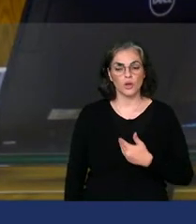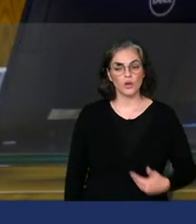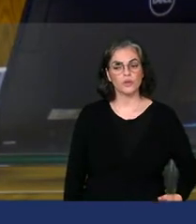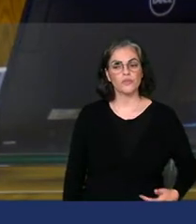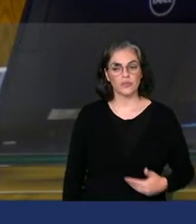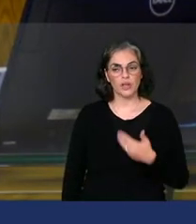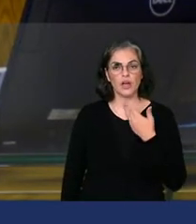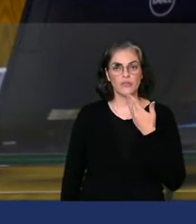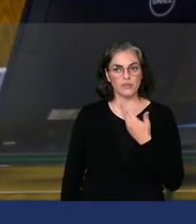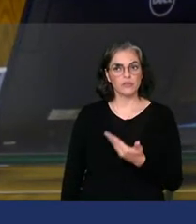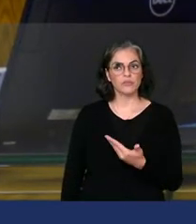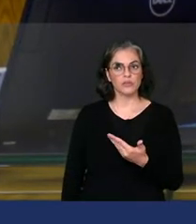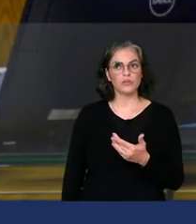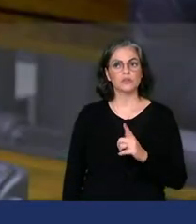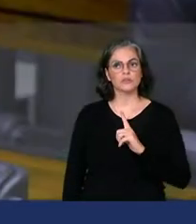CONFIRMAR E RATIFICAR QUE O